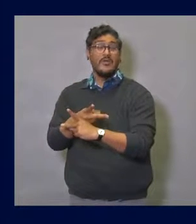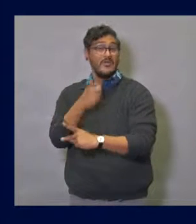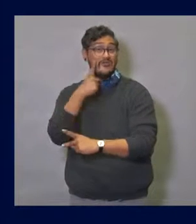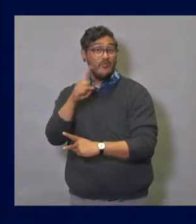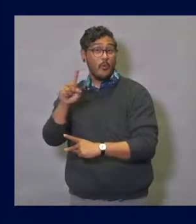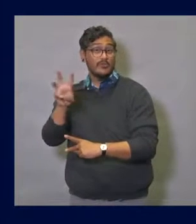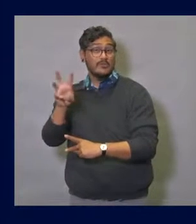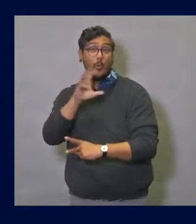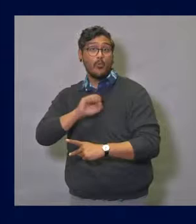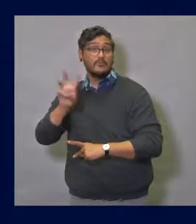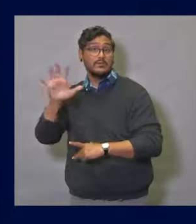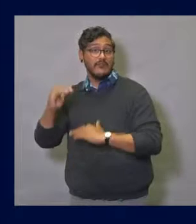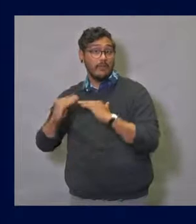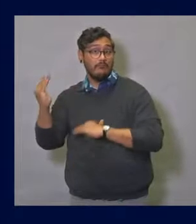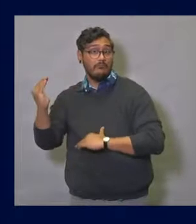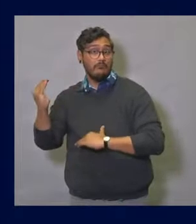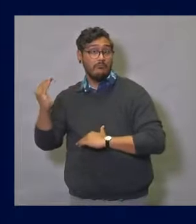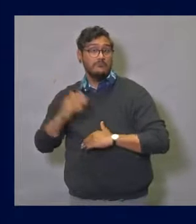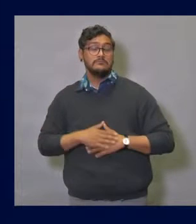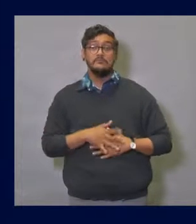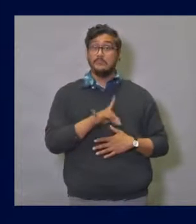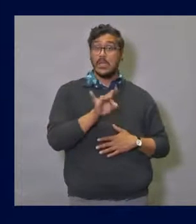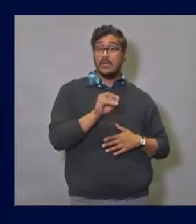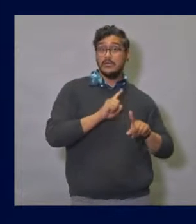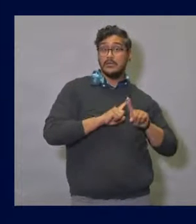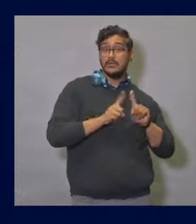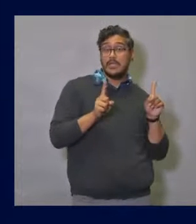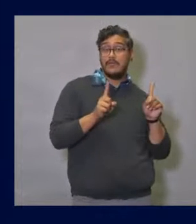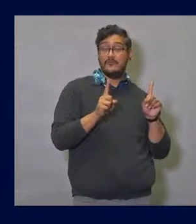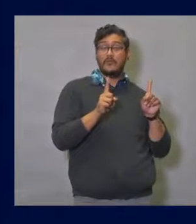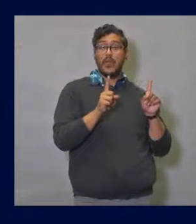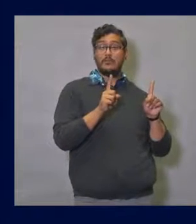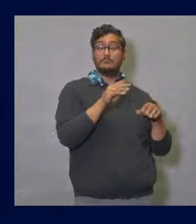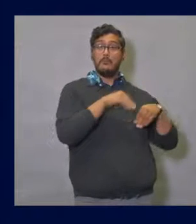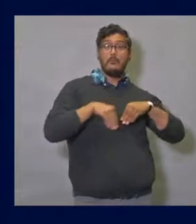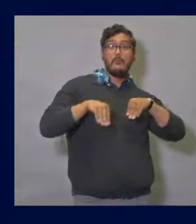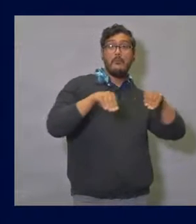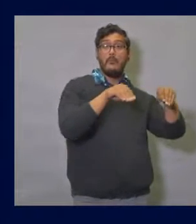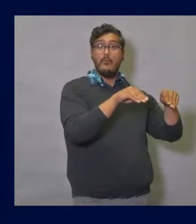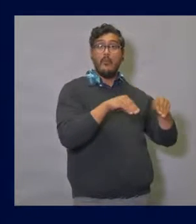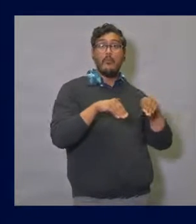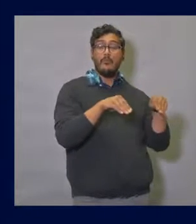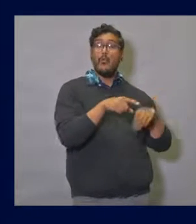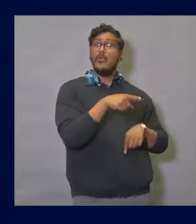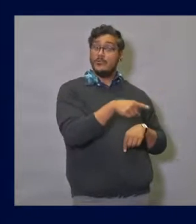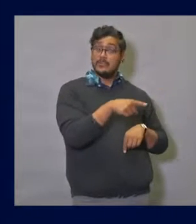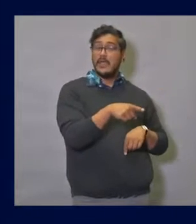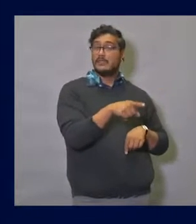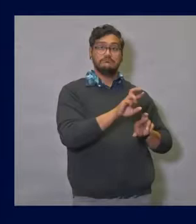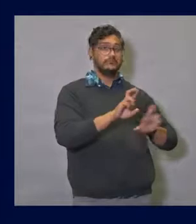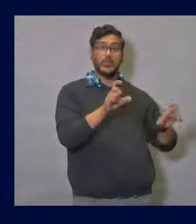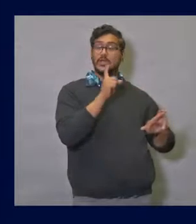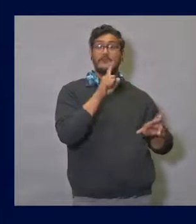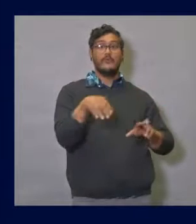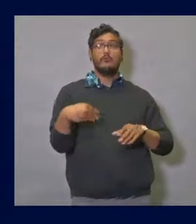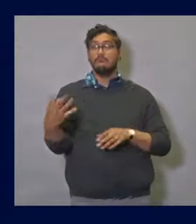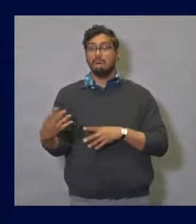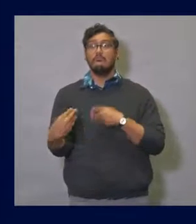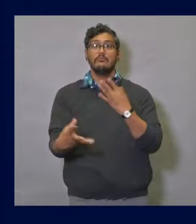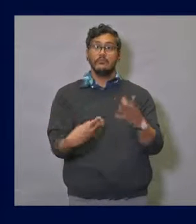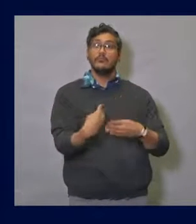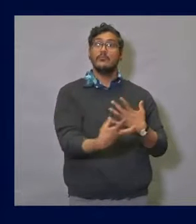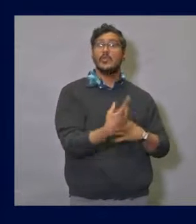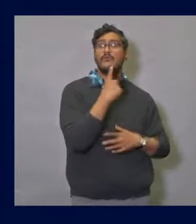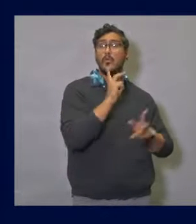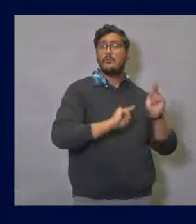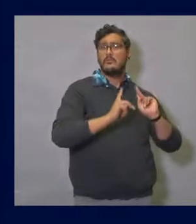MÁS AFECTADAS CON LA PRIORIDAD